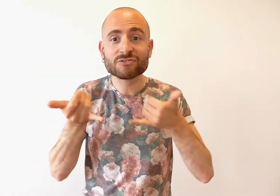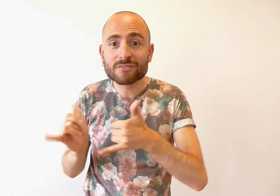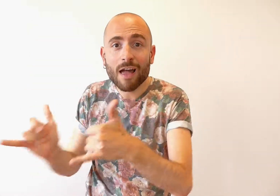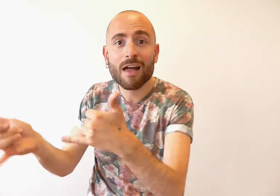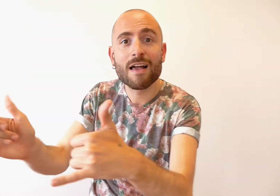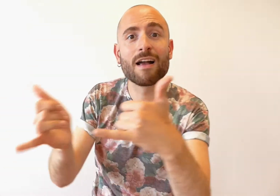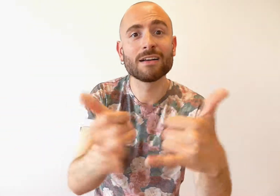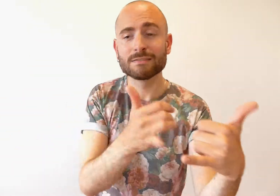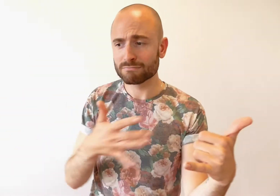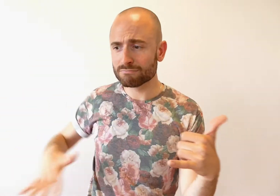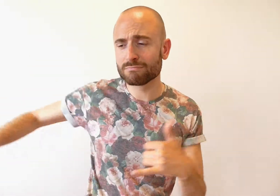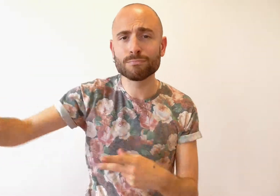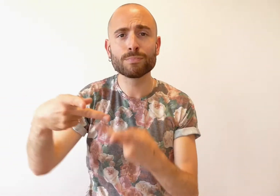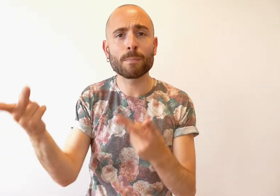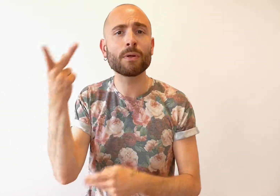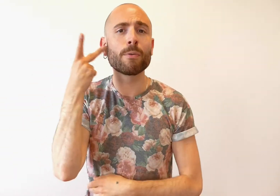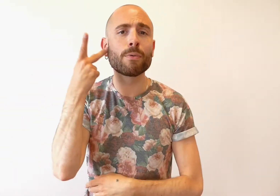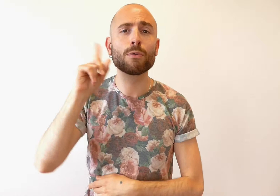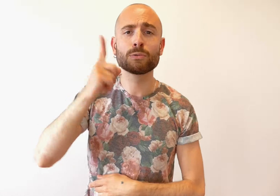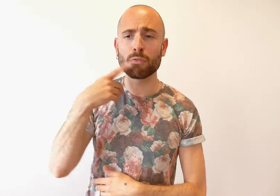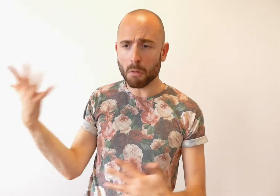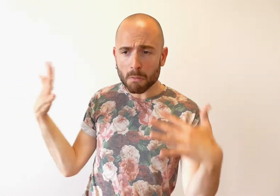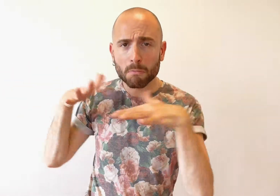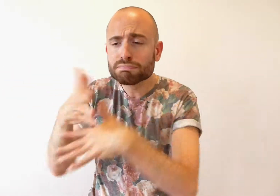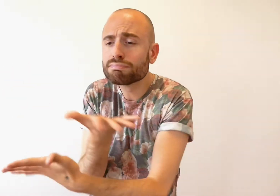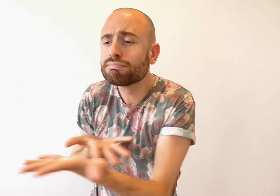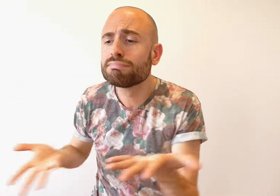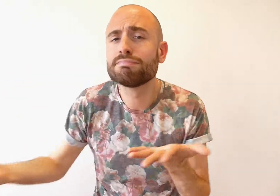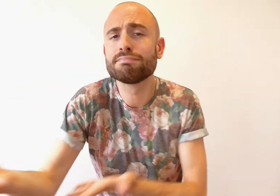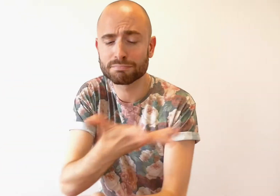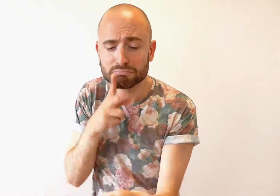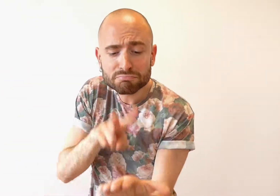nos chaises, nos livres pour les enfants et les adultes.